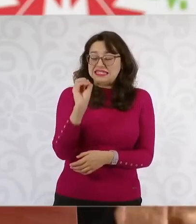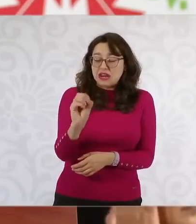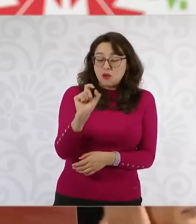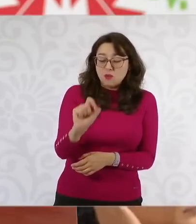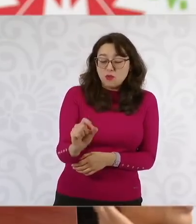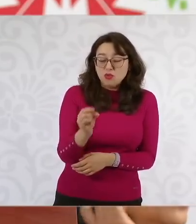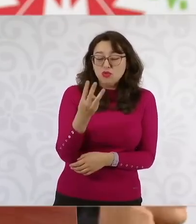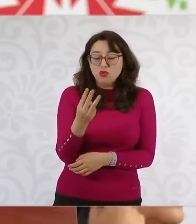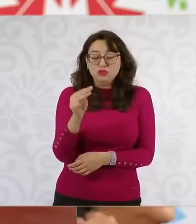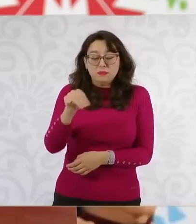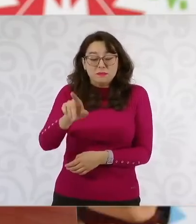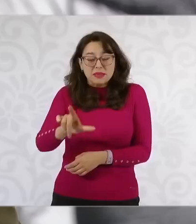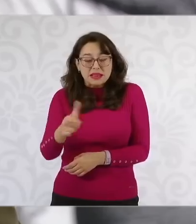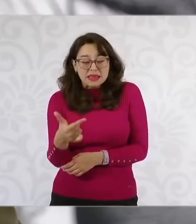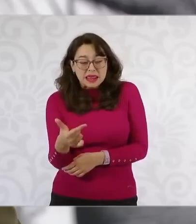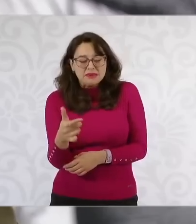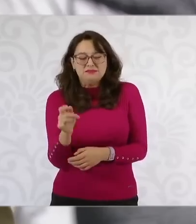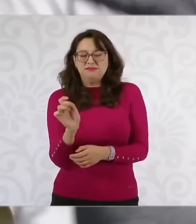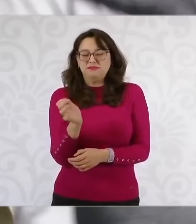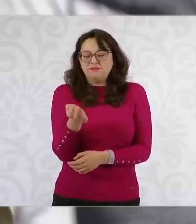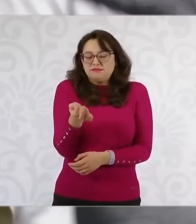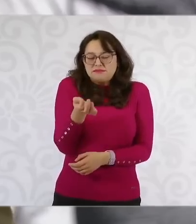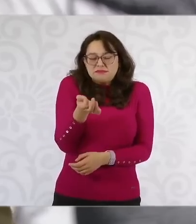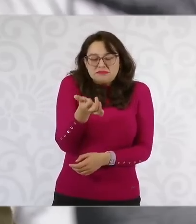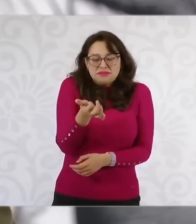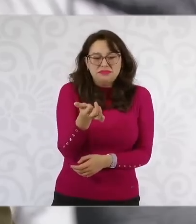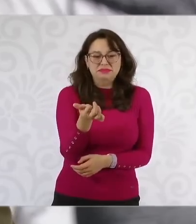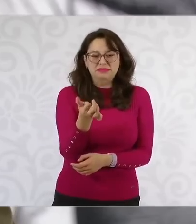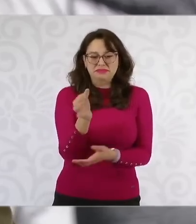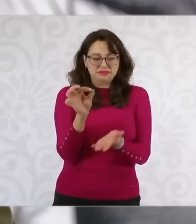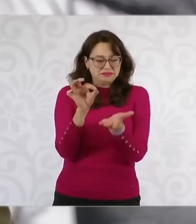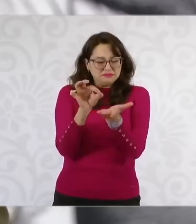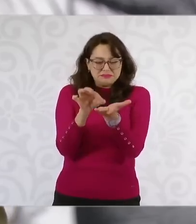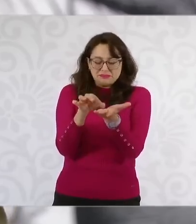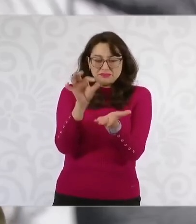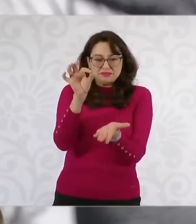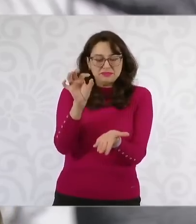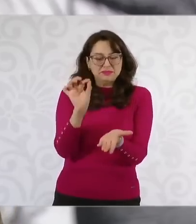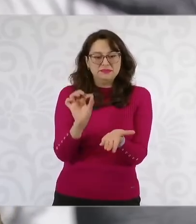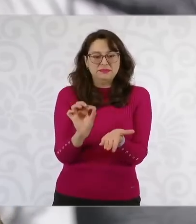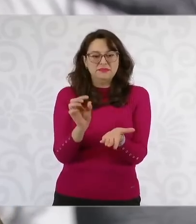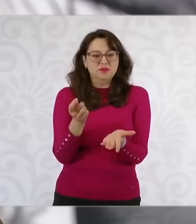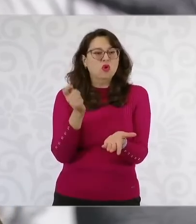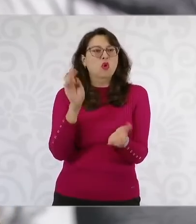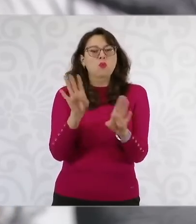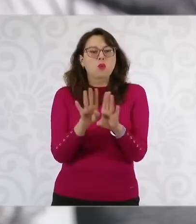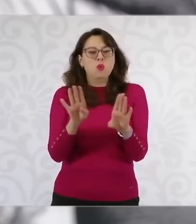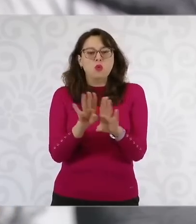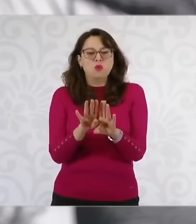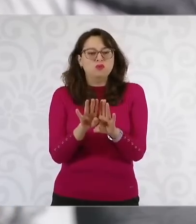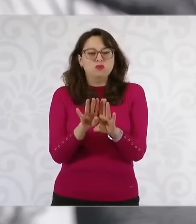que podamos tener una proporción son 200 microg eso es lo equivalente a tres o cuatro pequeños